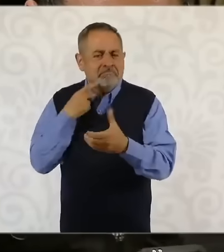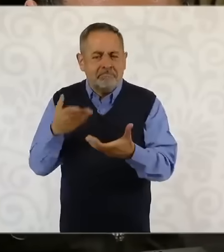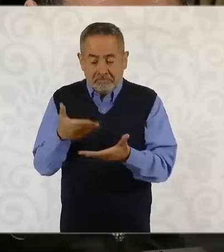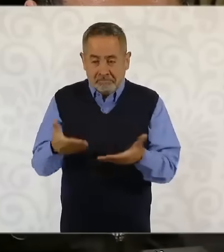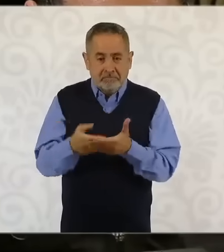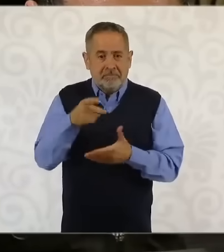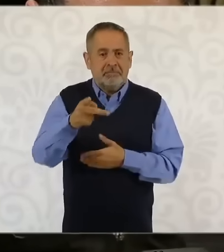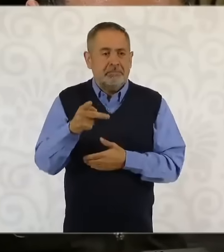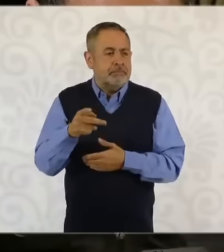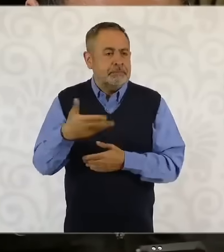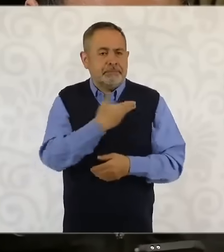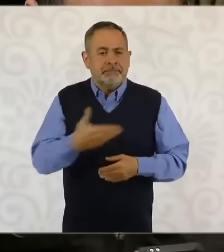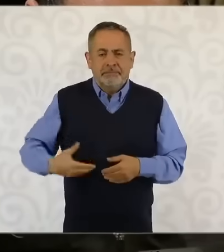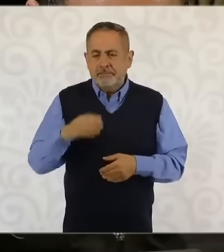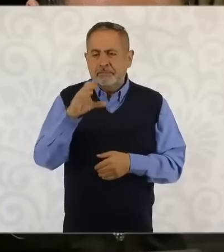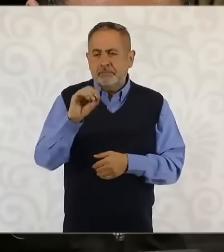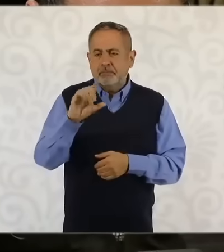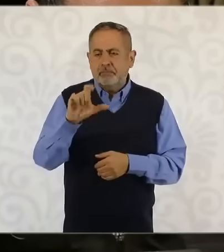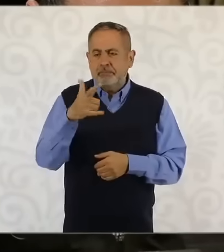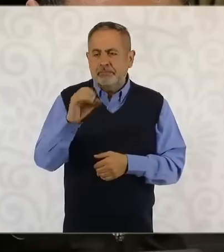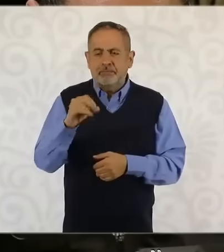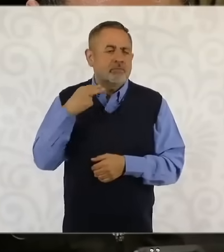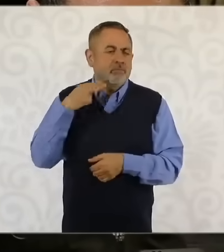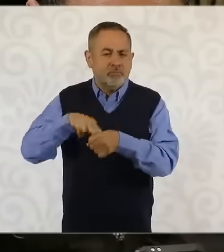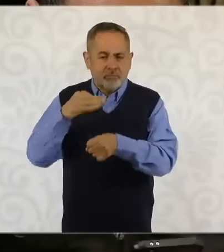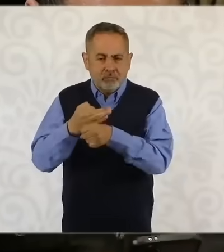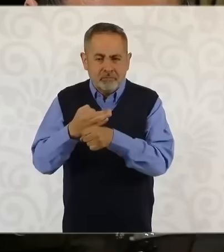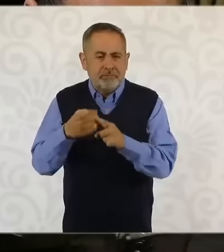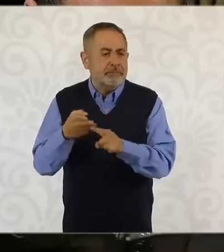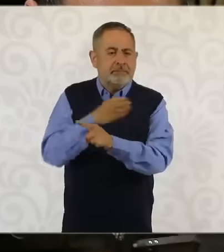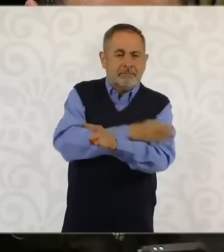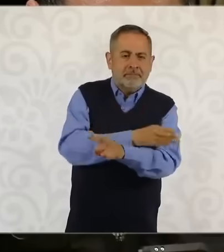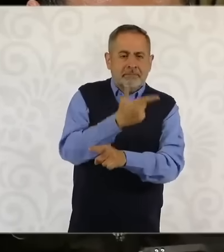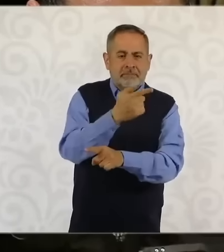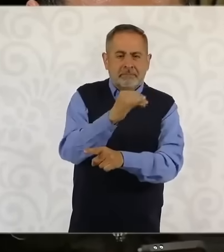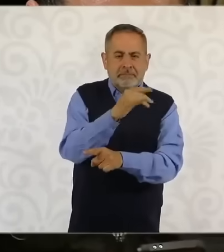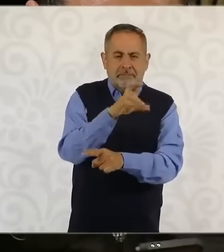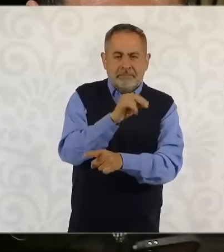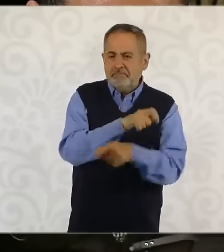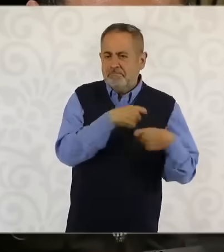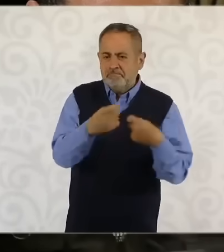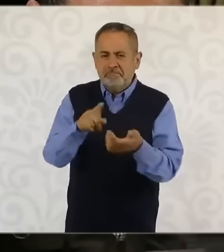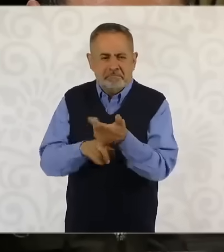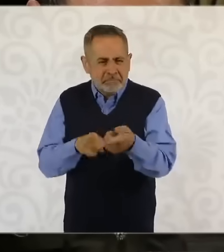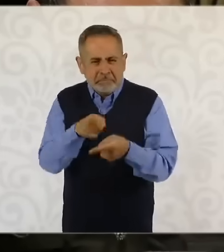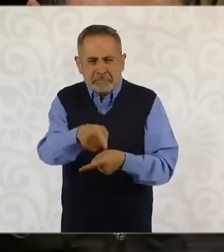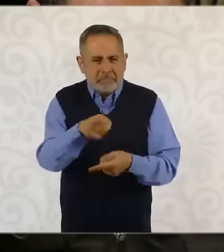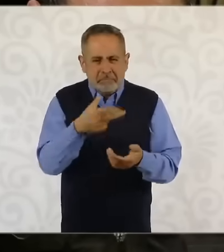del Colegio de Notarios tiene una notaría que le dio Guillermo Padrés y está involucrado en en el